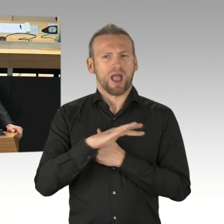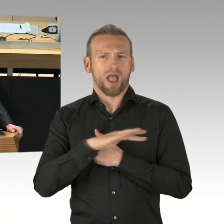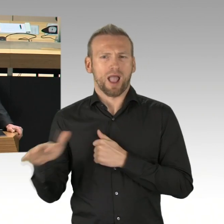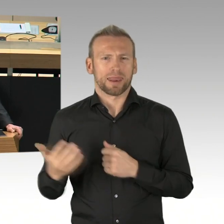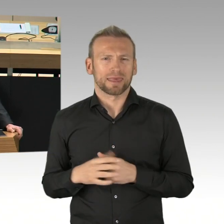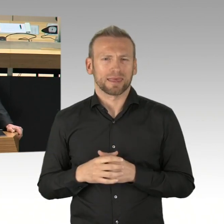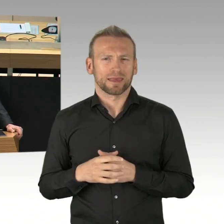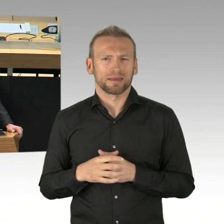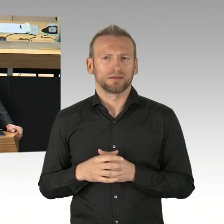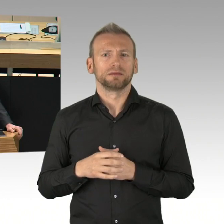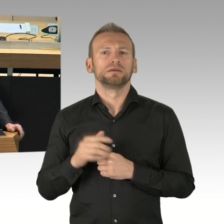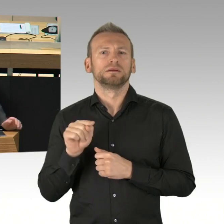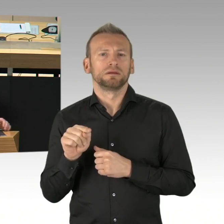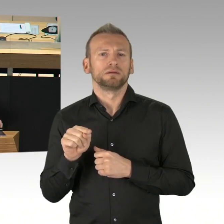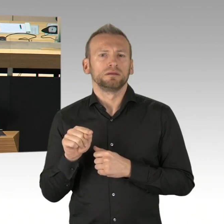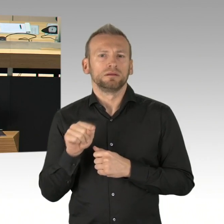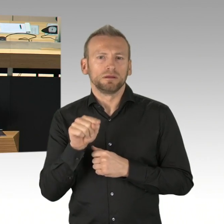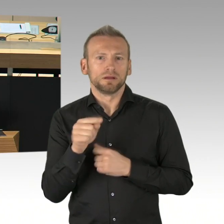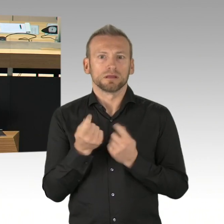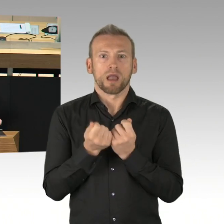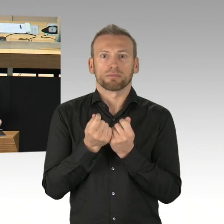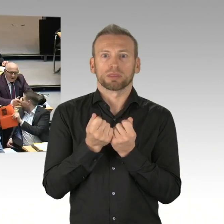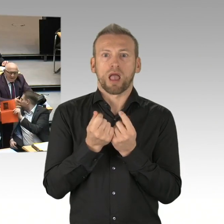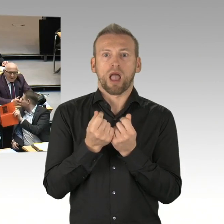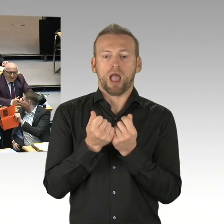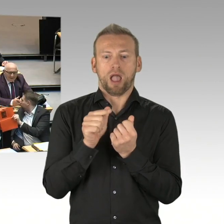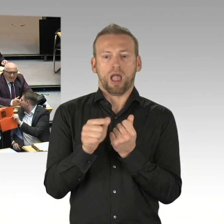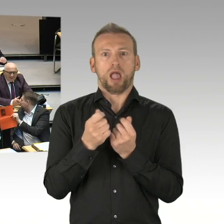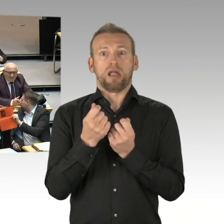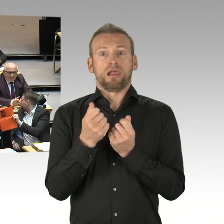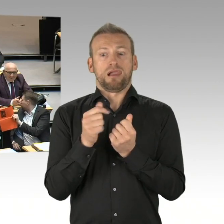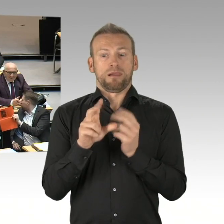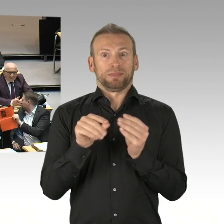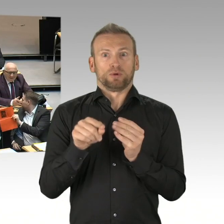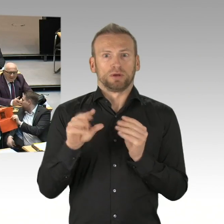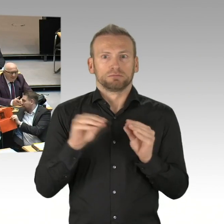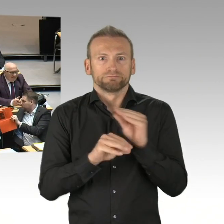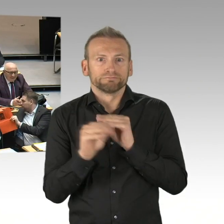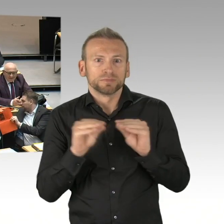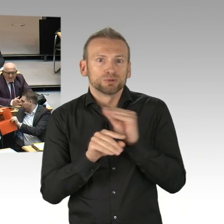meine Damen und Herren, dafür steht diese Koalition. Dafür beschließen wir heute den Mietendeckel.